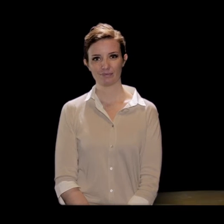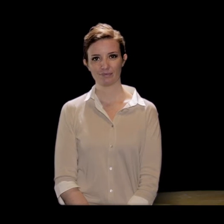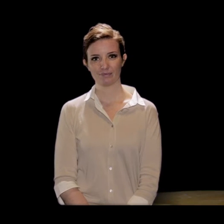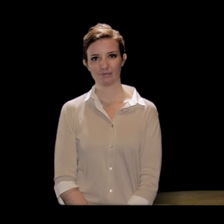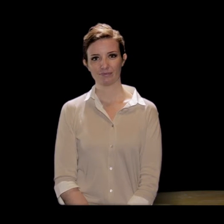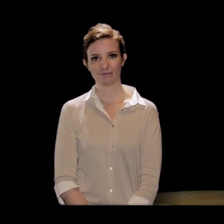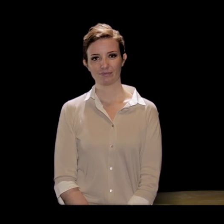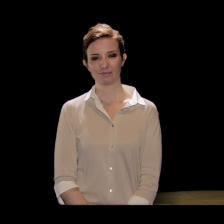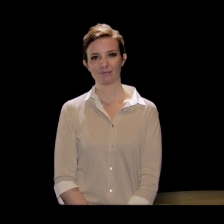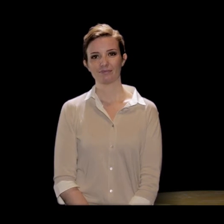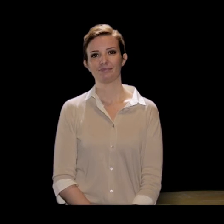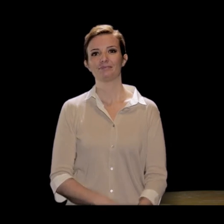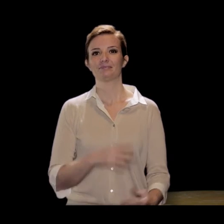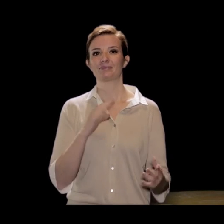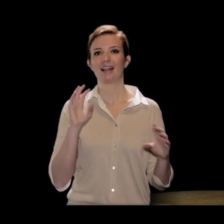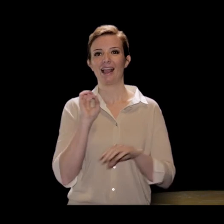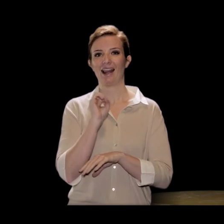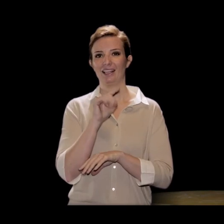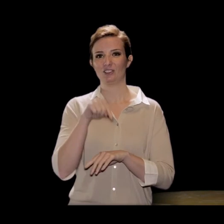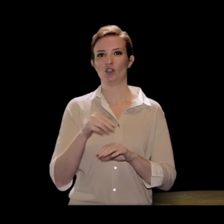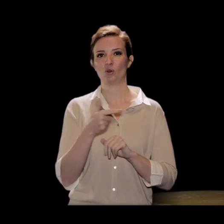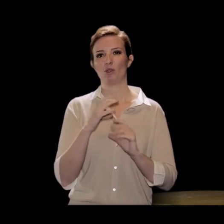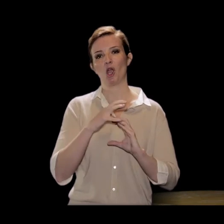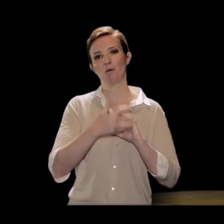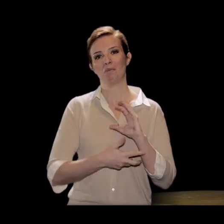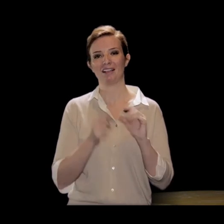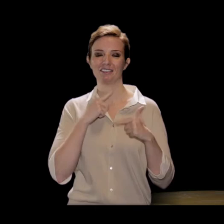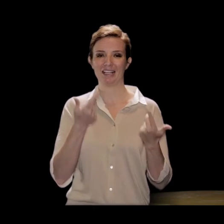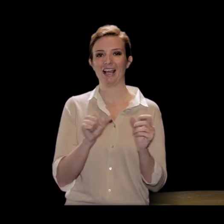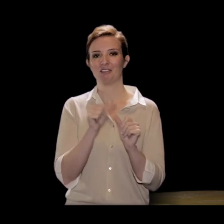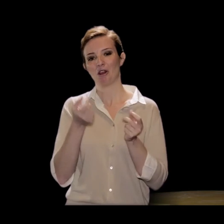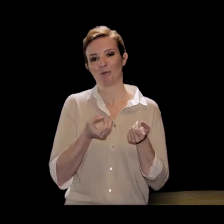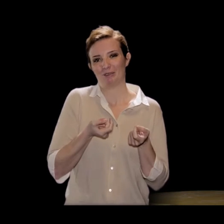Chiudiamo questa lezione sui numeri complessi, di cui abbiamo fornito soltanto qualche cenno,